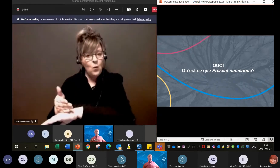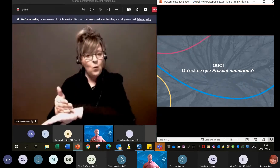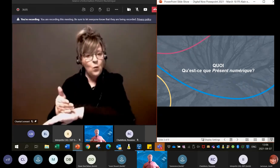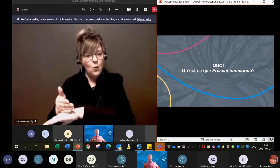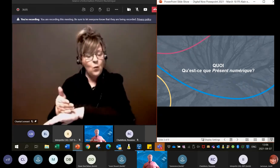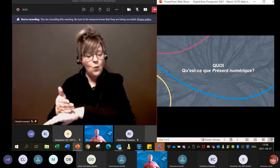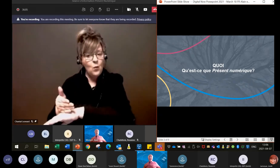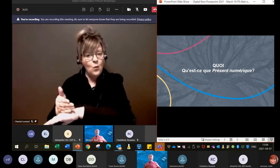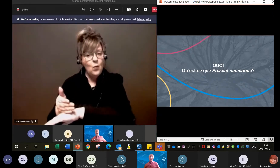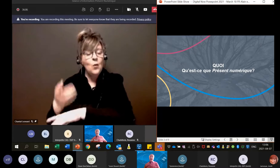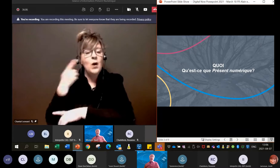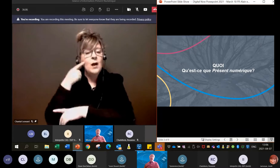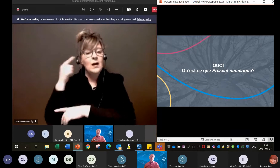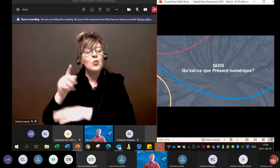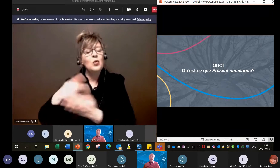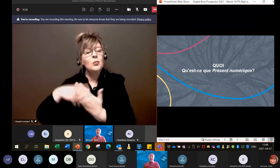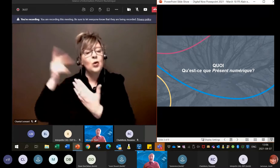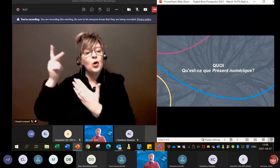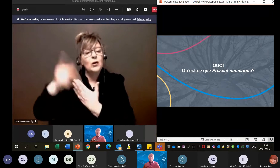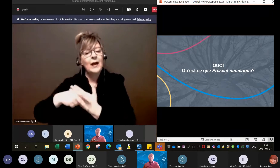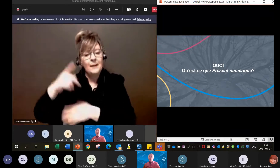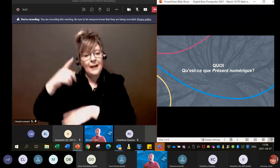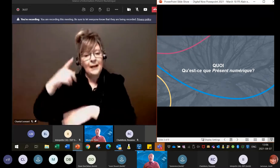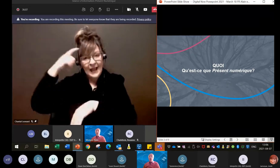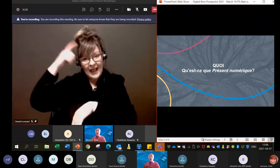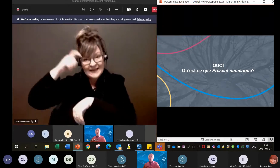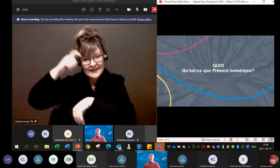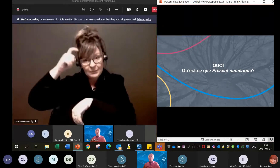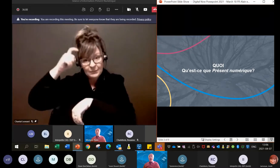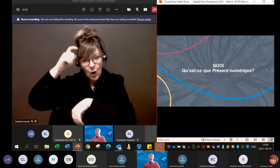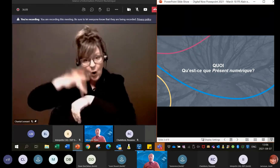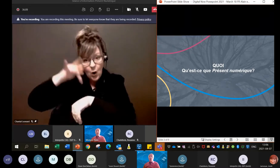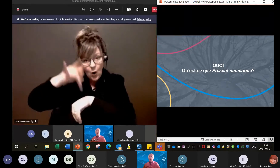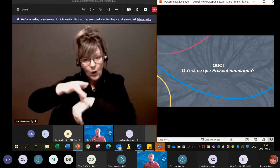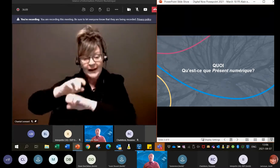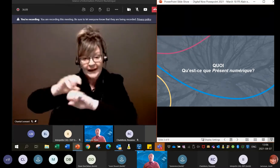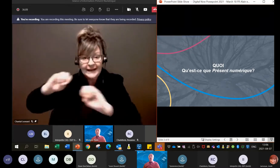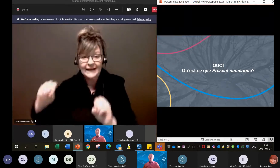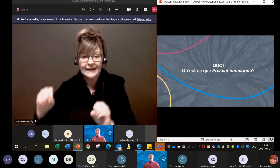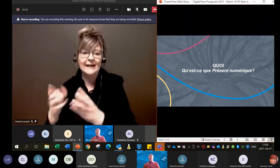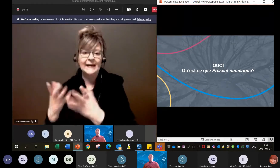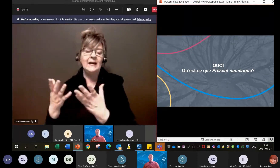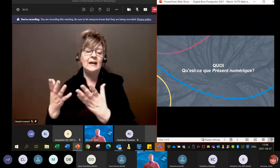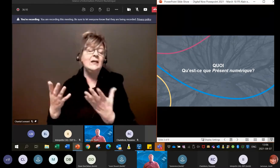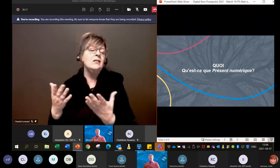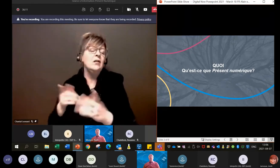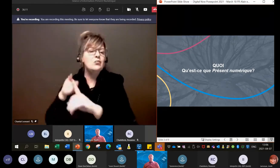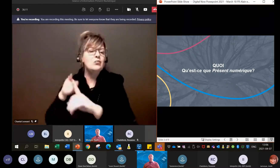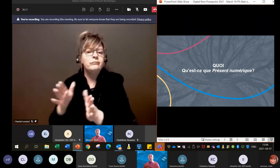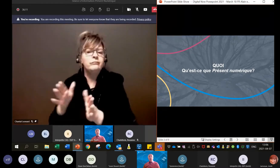programme Explorer et créer, il viendra